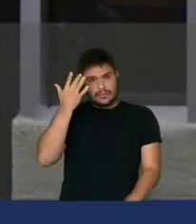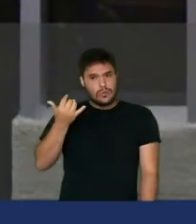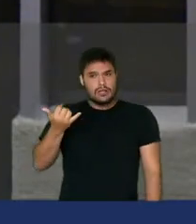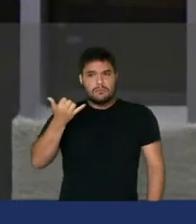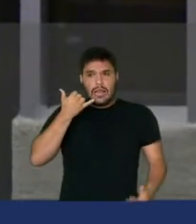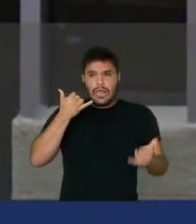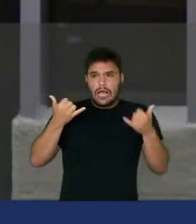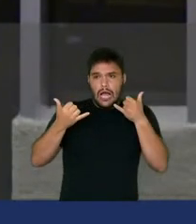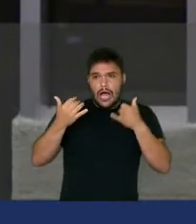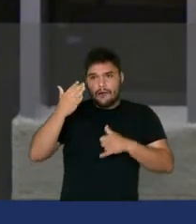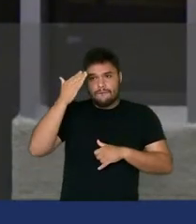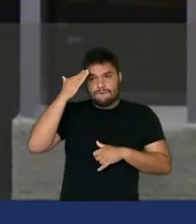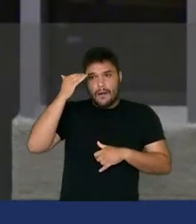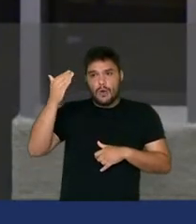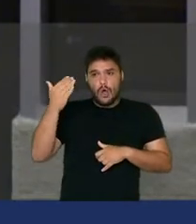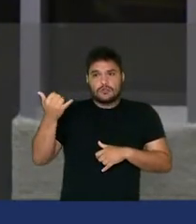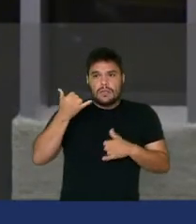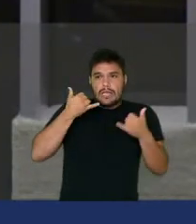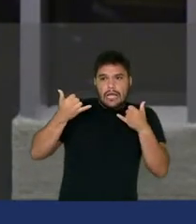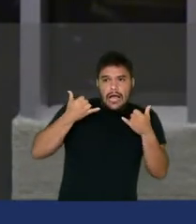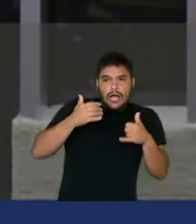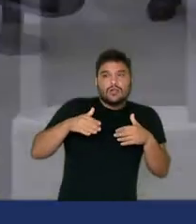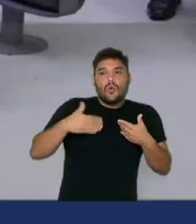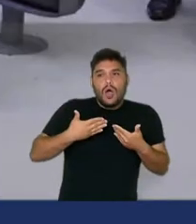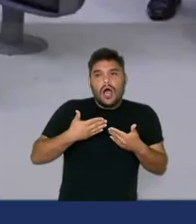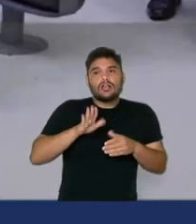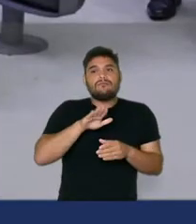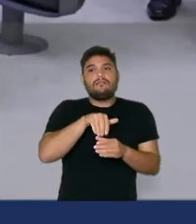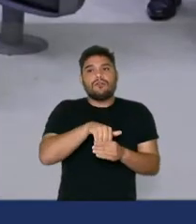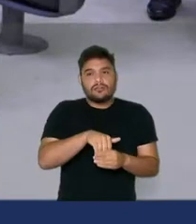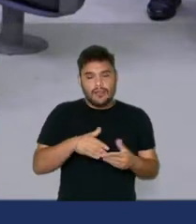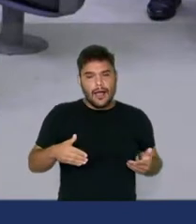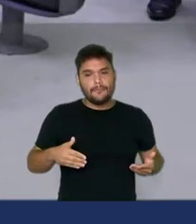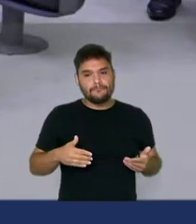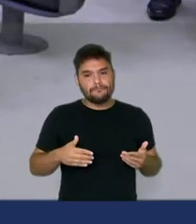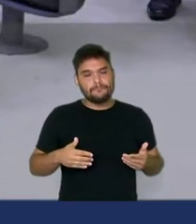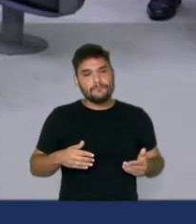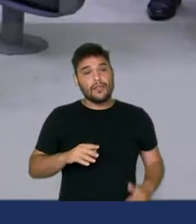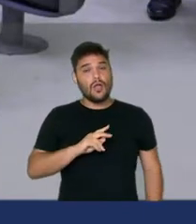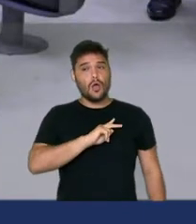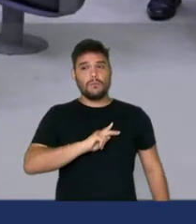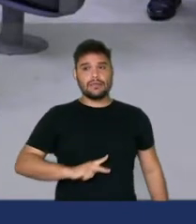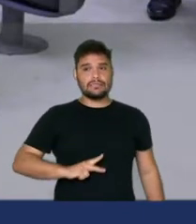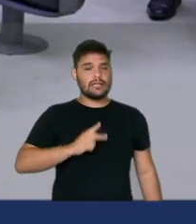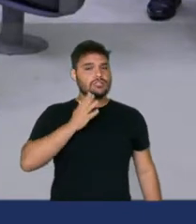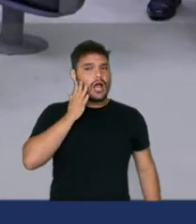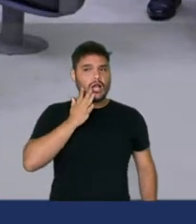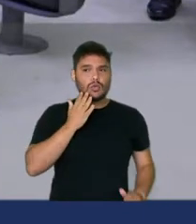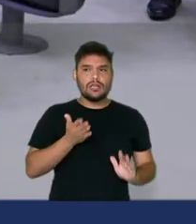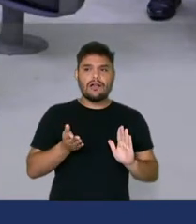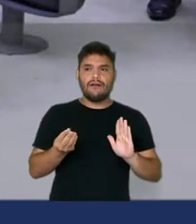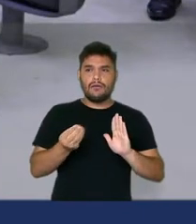GRANDES ART ARTISTAS. EU RECEBI LIGAÇÃO DE ARTISTAS FAMOSOS PERGUNTANDO QUANDO É QUE NÓS IRÍAMOS VOTAR. SENHOR PRESIDENTE ARTUR LIRA